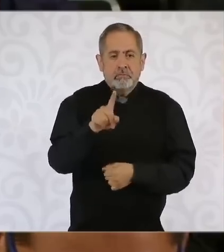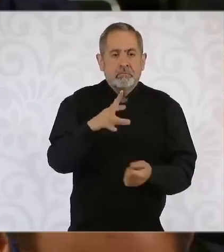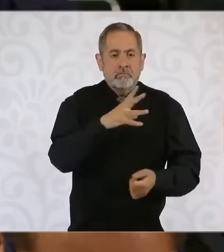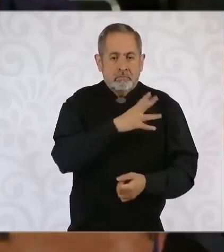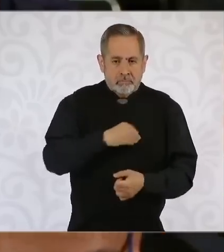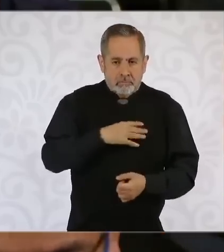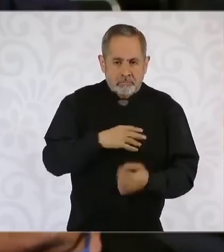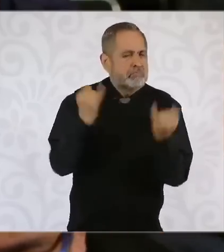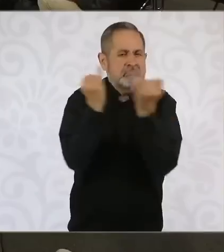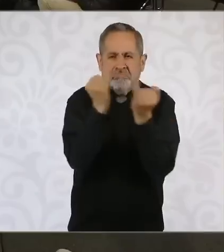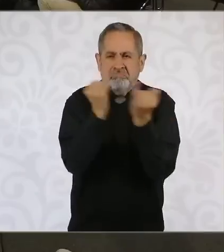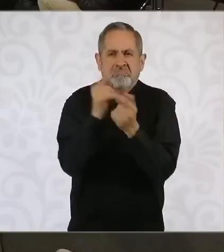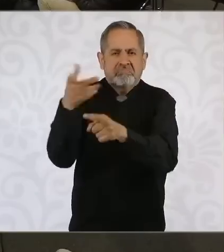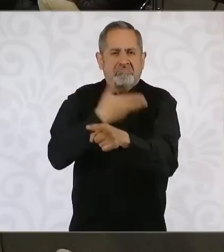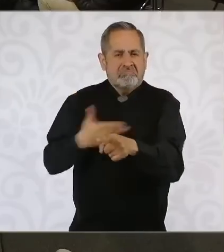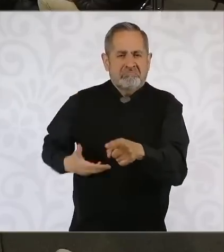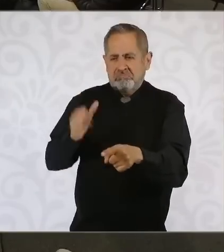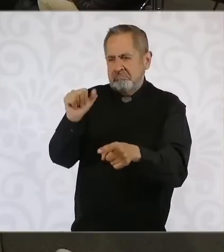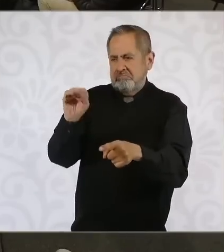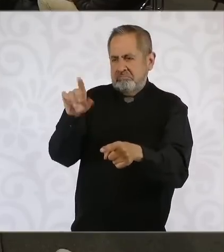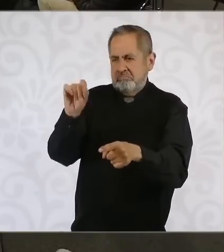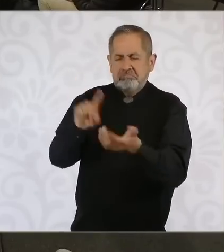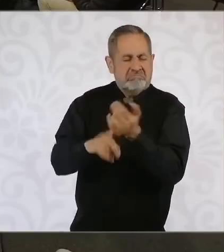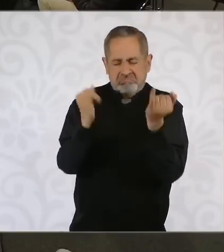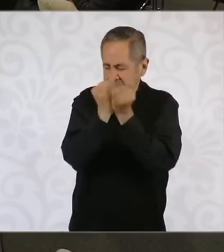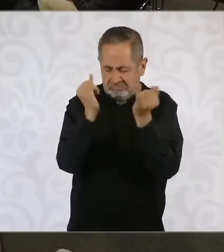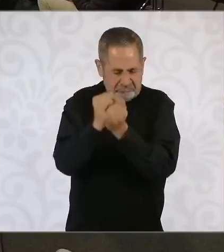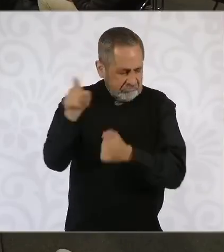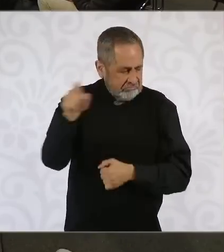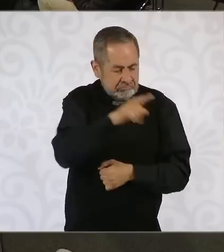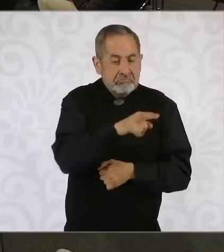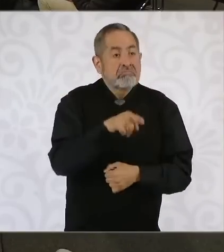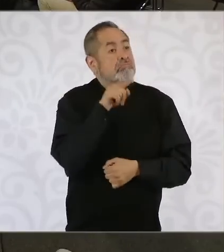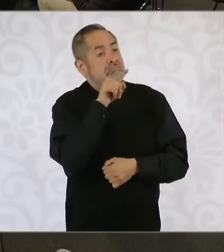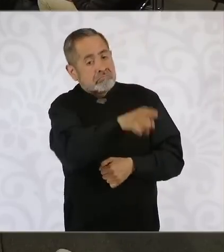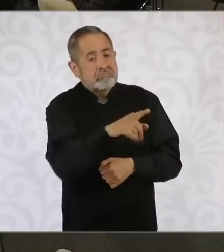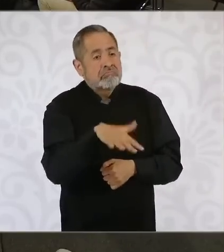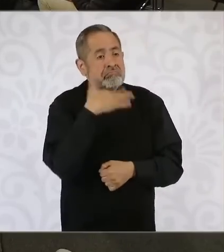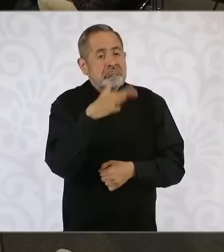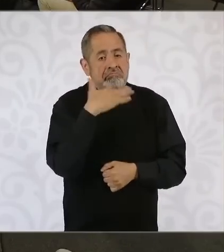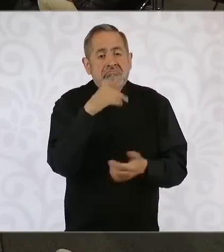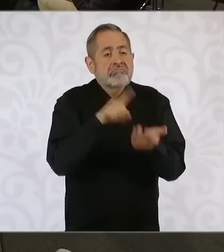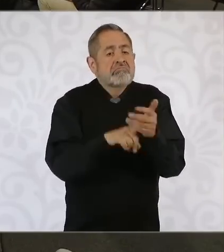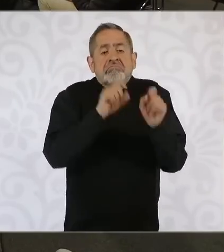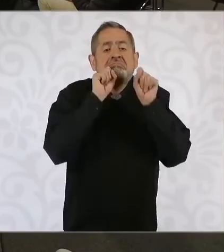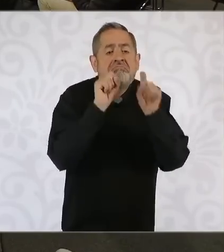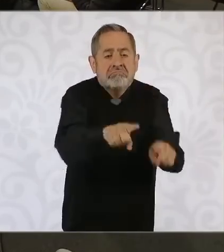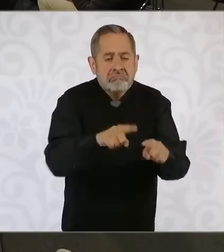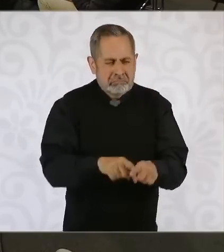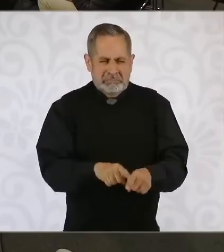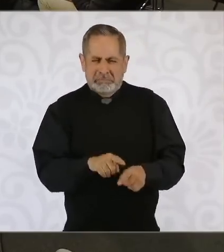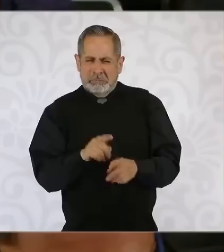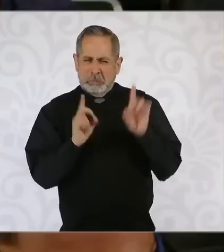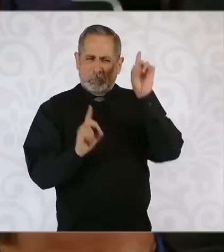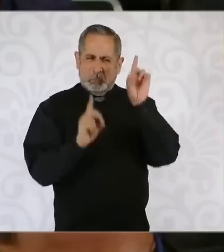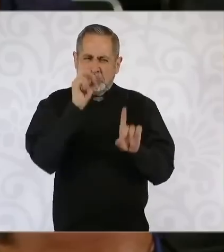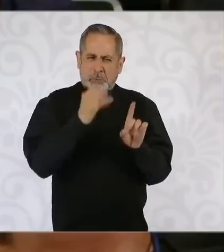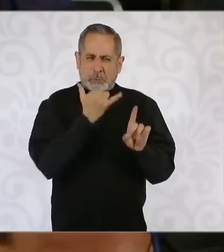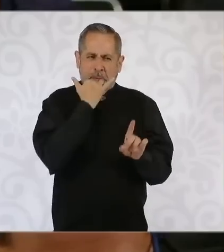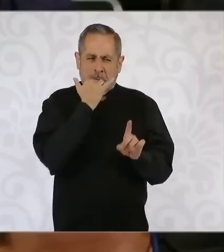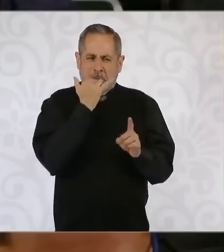López Obrador que está involucrado ahora en asuntos turbios o sea por lo menos tráfico